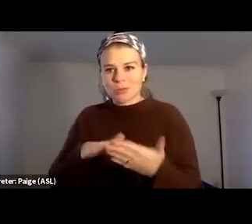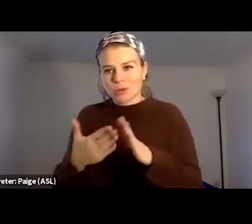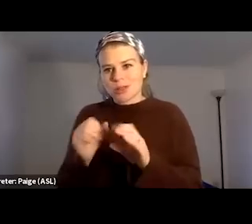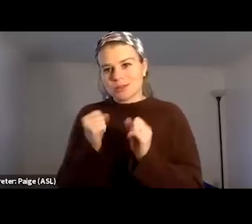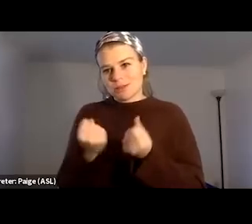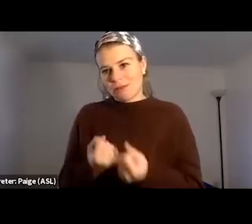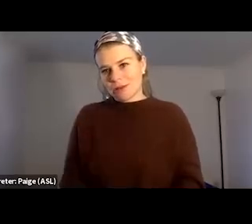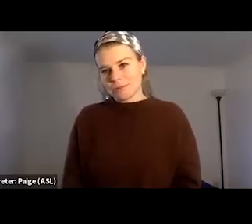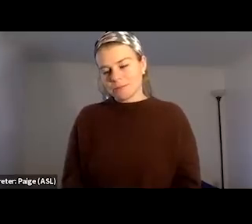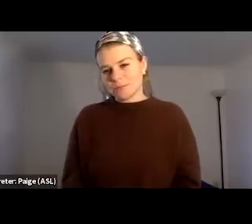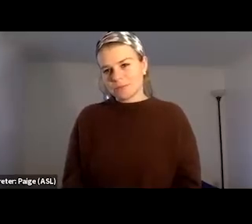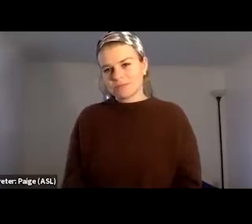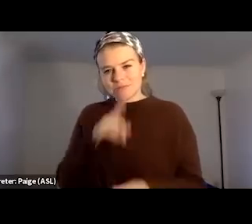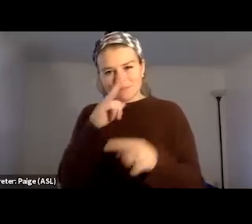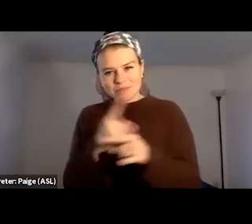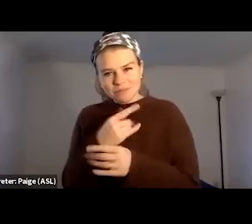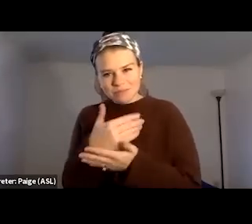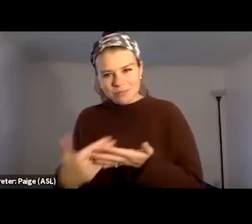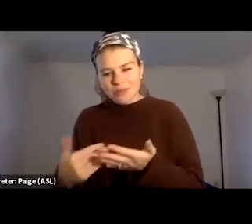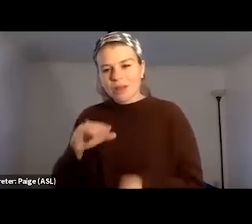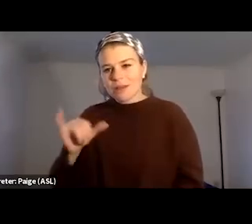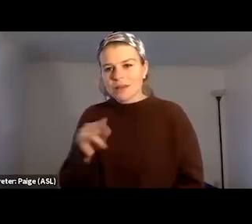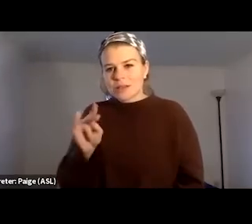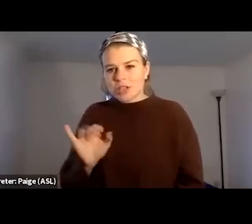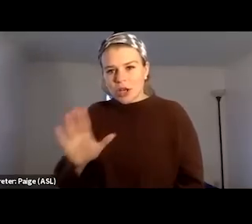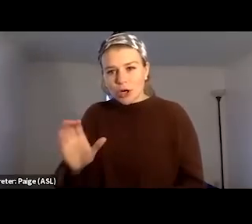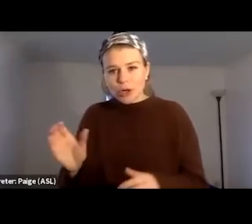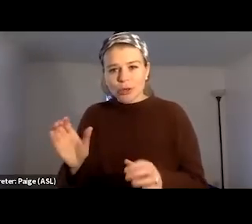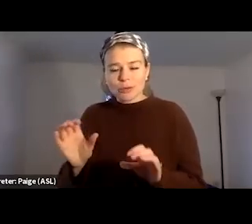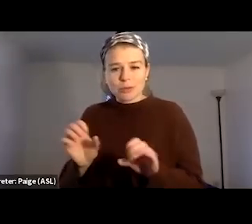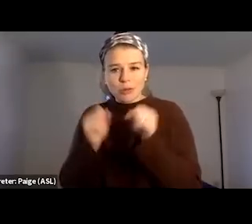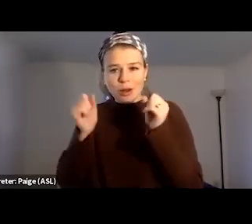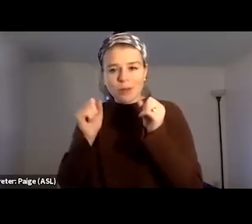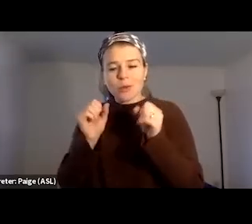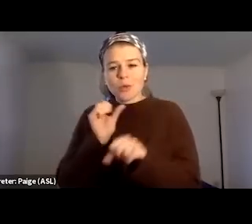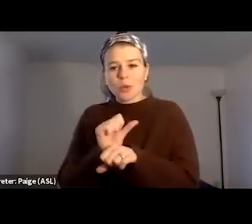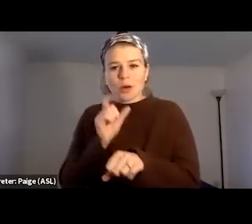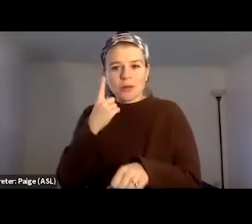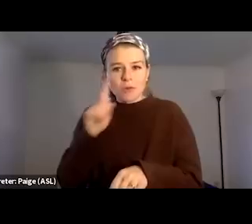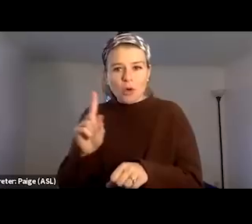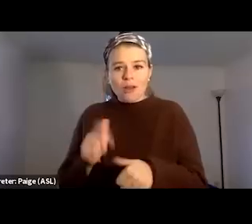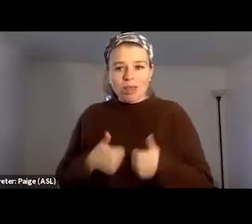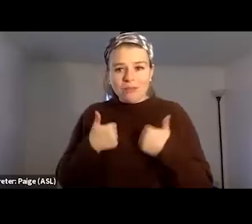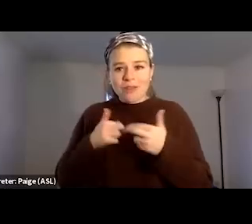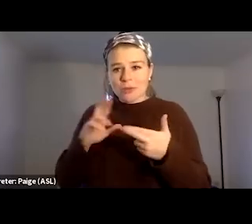Y la ironía es que el crimen de Jenny involucraba trabajar para ganarse la vida y reciclar, actividades que asociamos